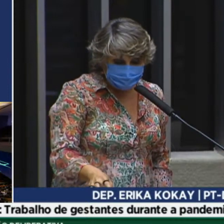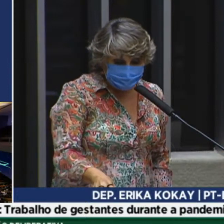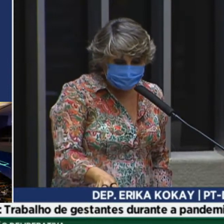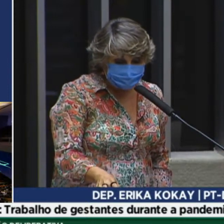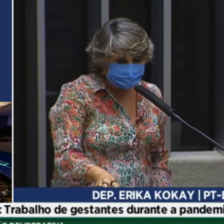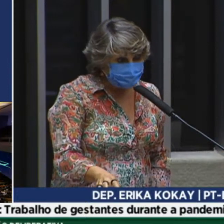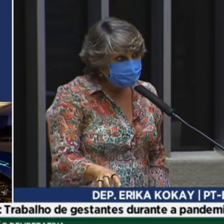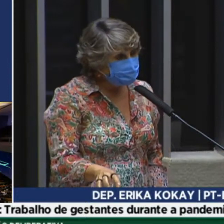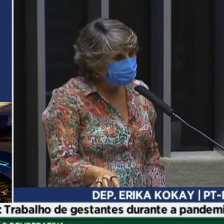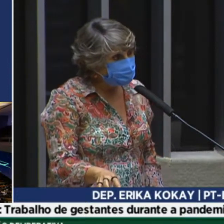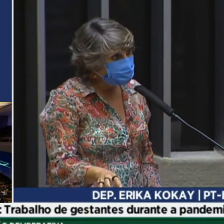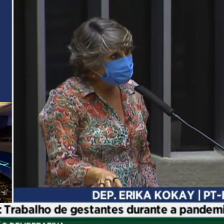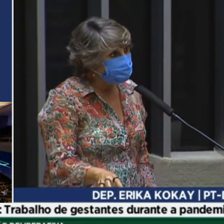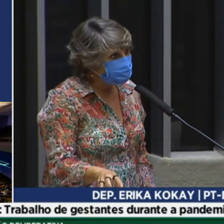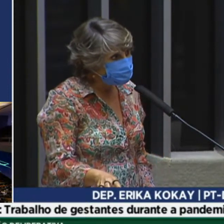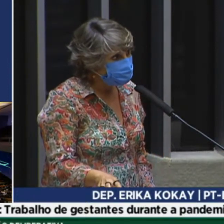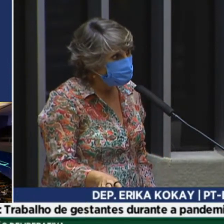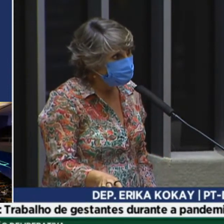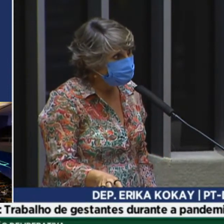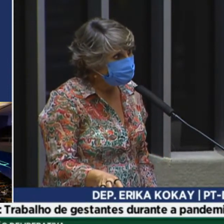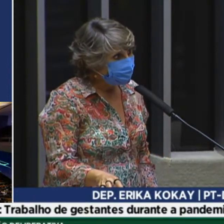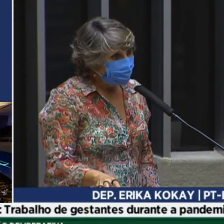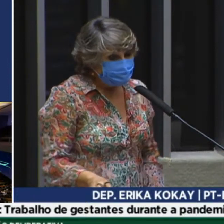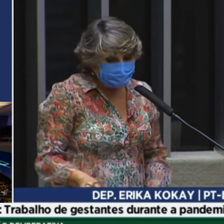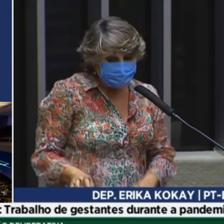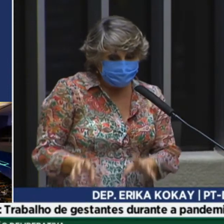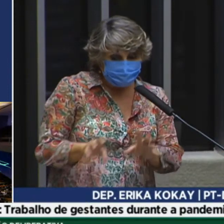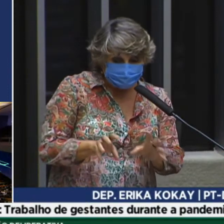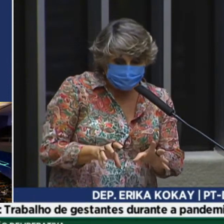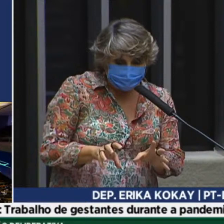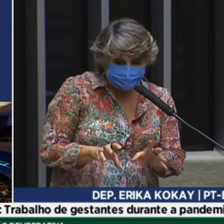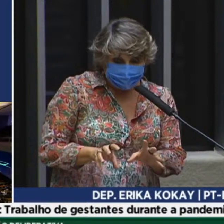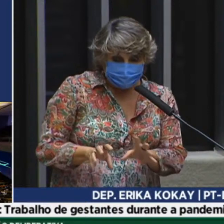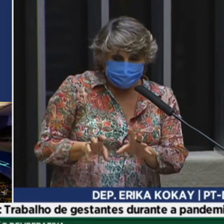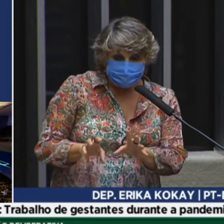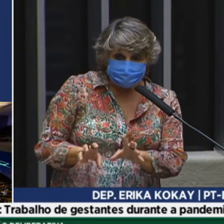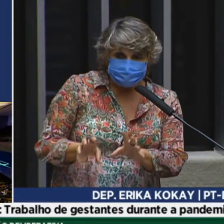ENTÃO, PORTANTO... PERMITINDO QUE ESSE TEXTO FIQUE DESSE